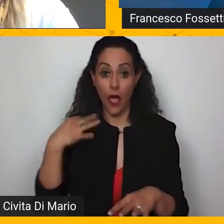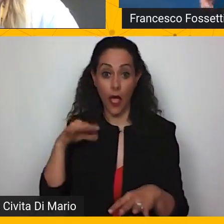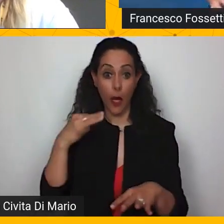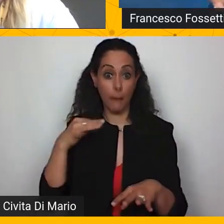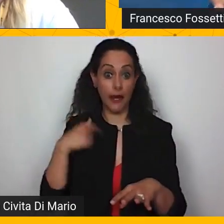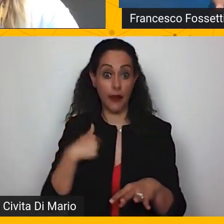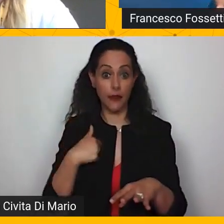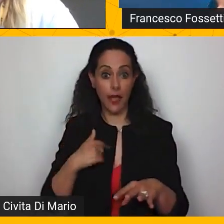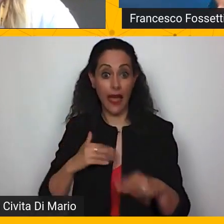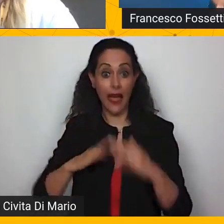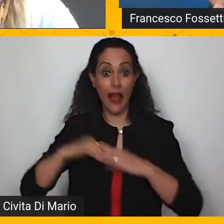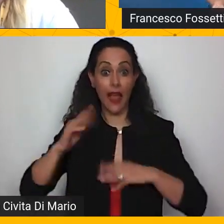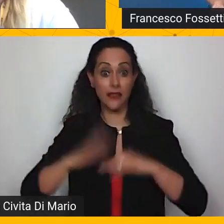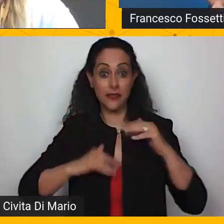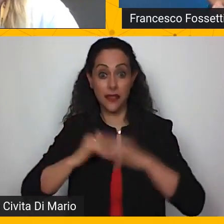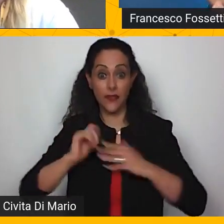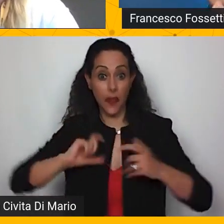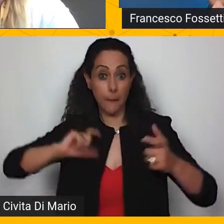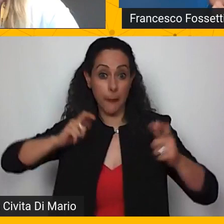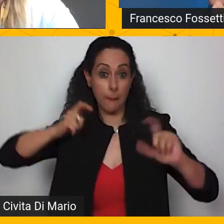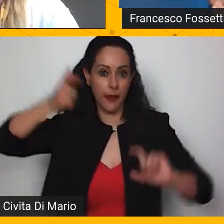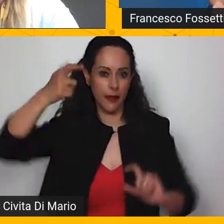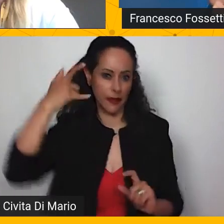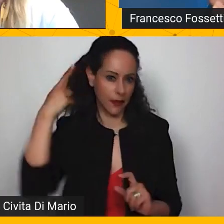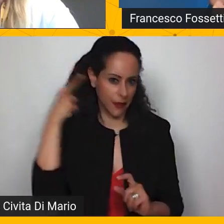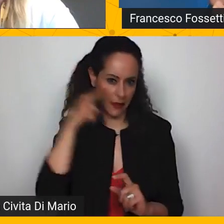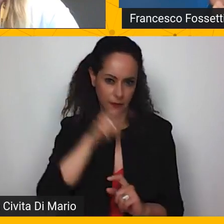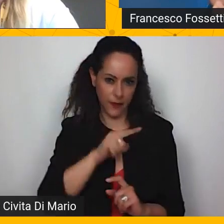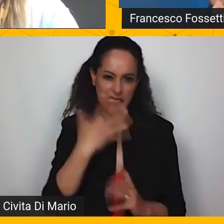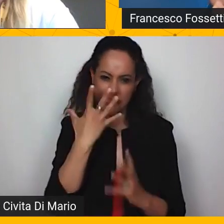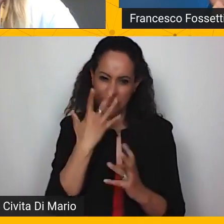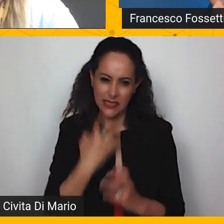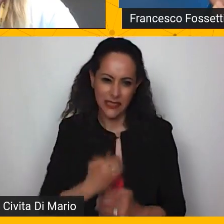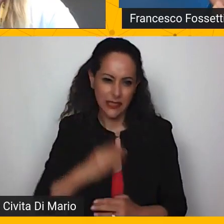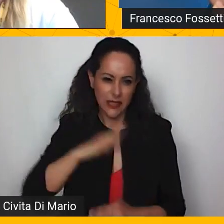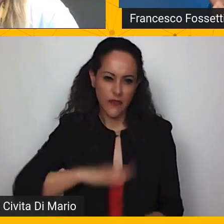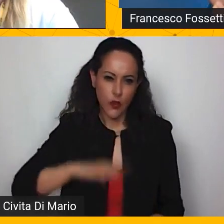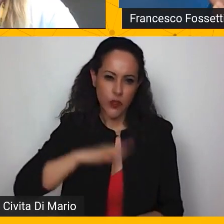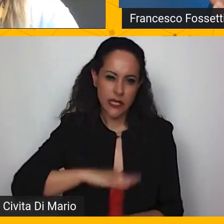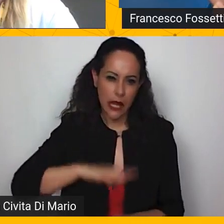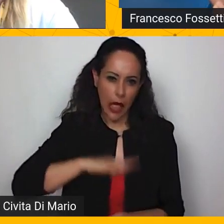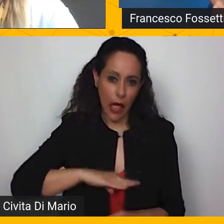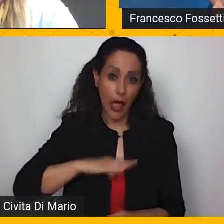proprie abilità davvero riuscire a scalare la classifica quindi il rischio di